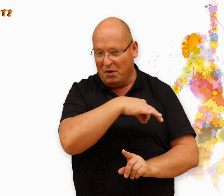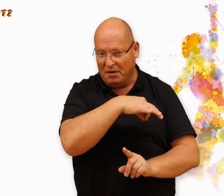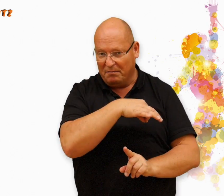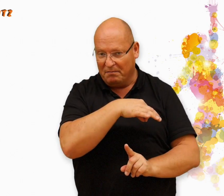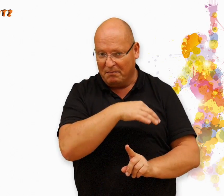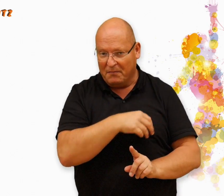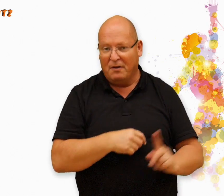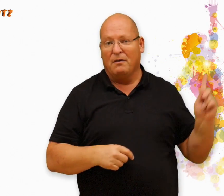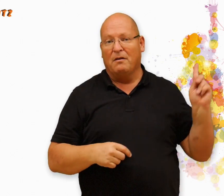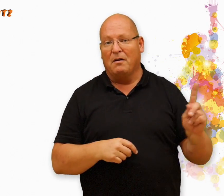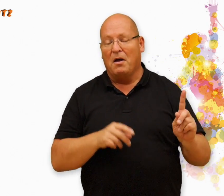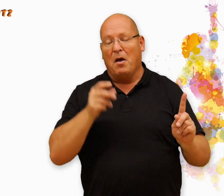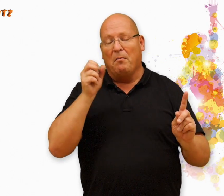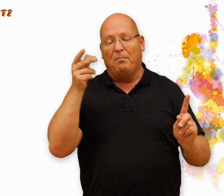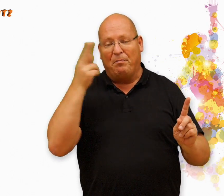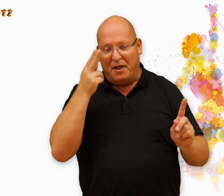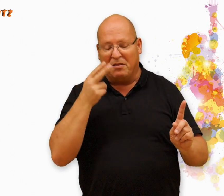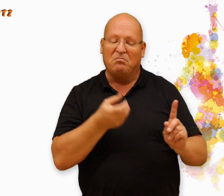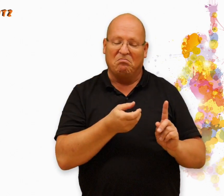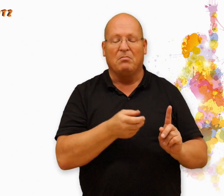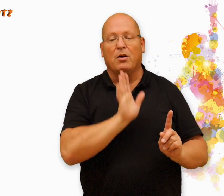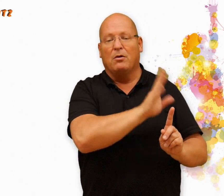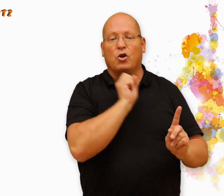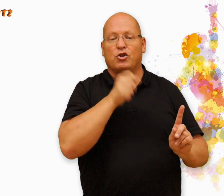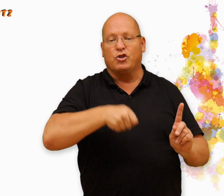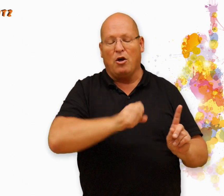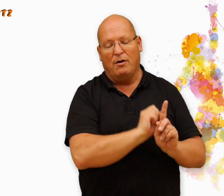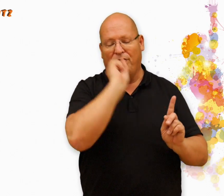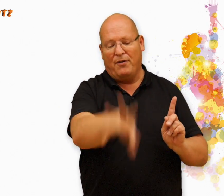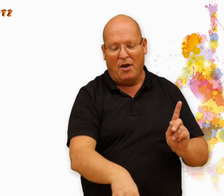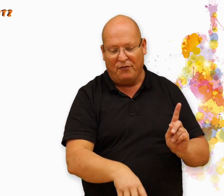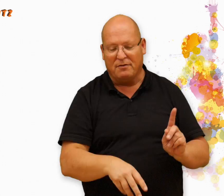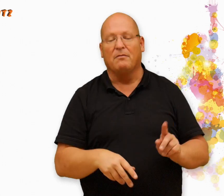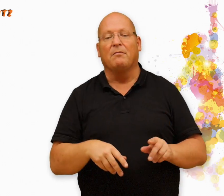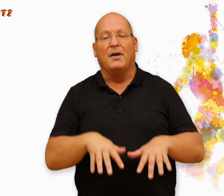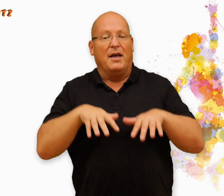und ein Mann im Rollstuhl. Der blinde Mann wirft zum Abschied seinen Blindenstock ins Grab.